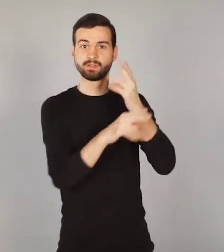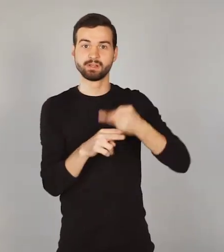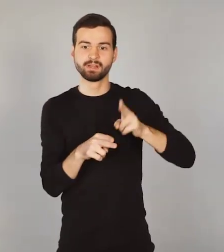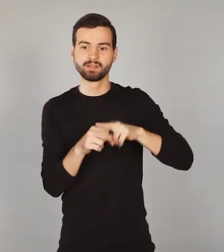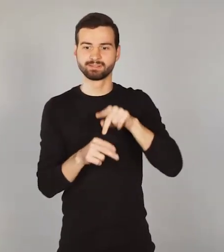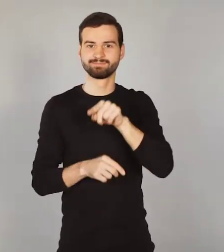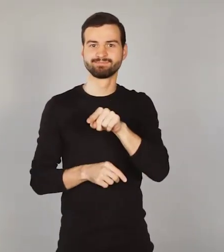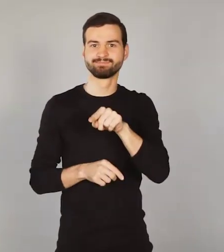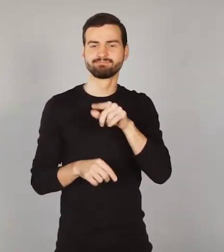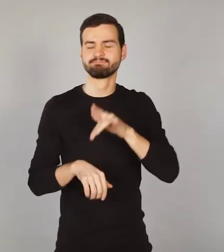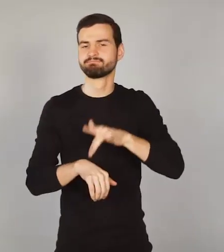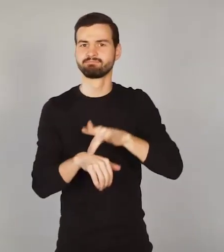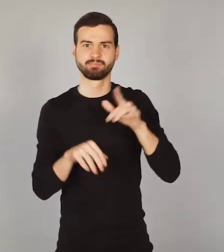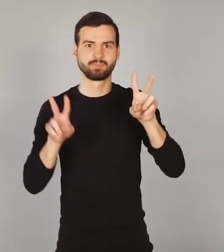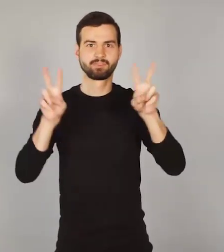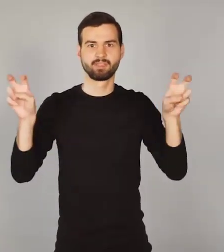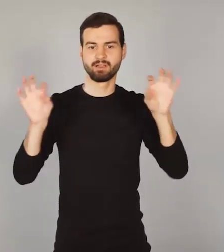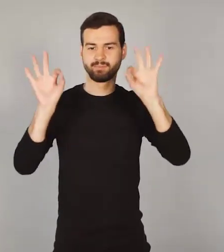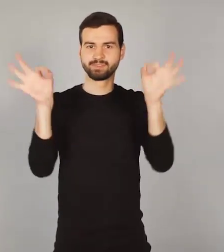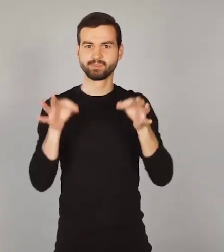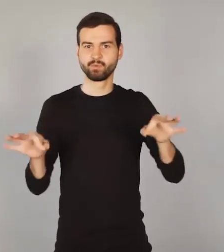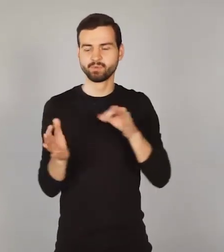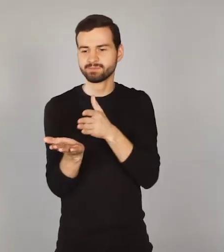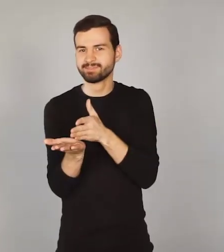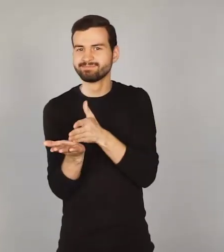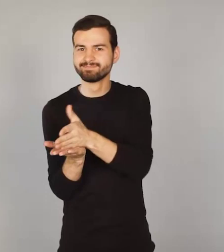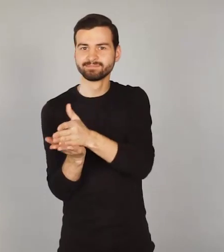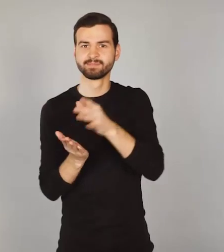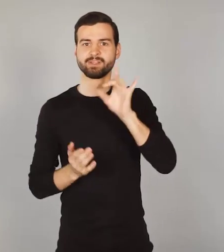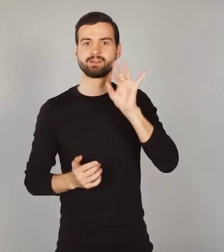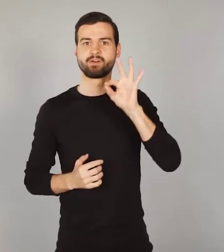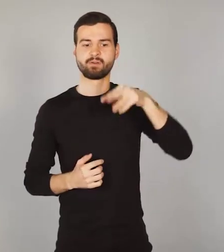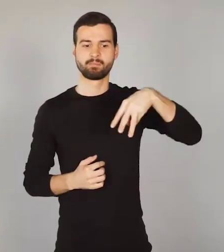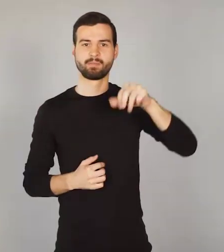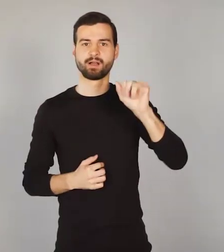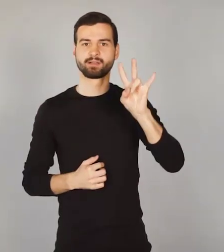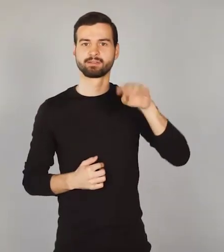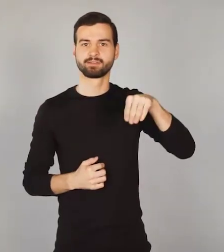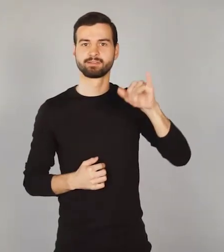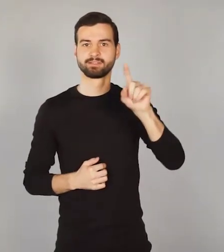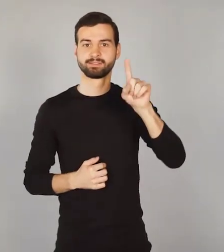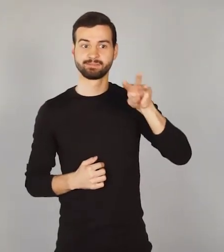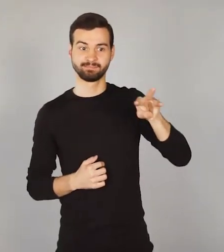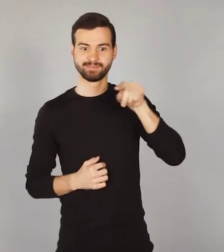излюбленная тема искусства романтизма.